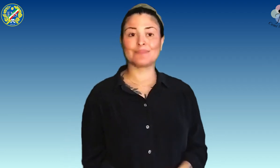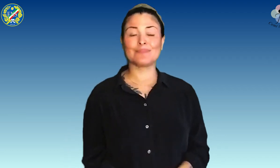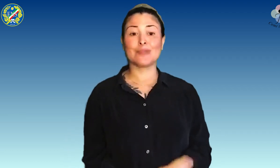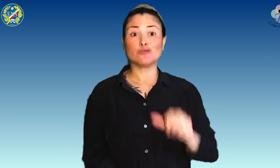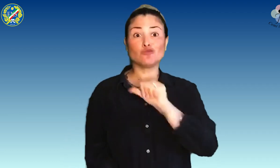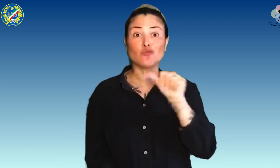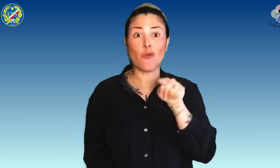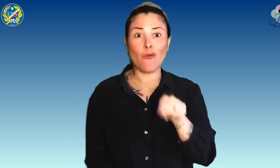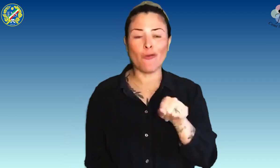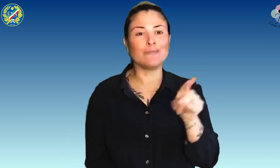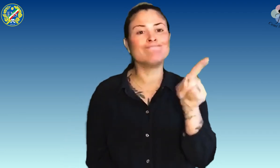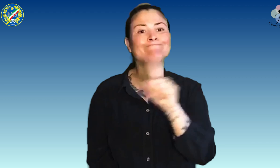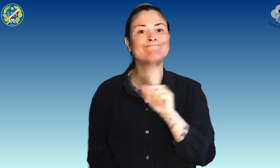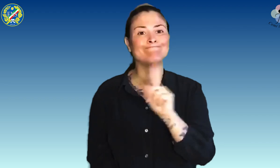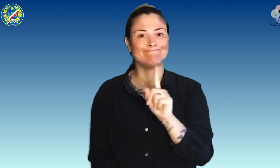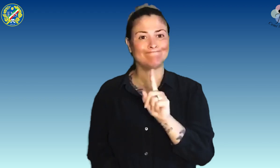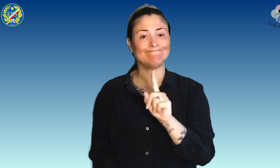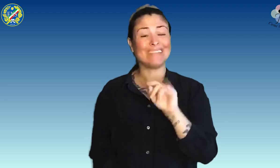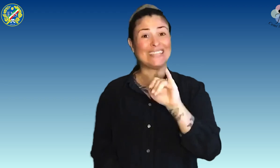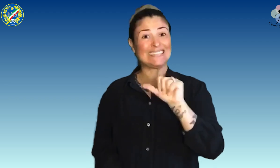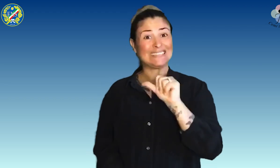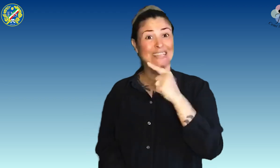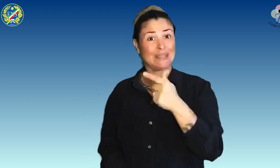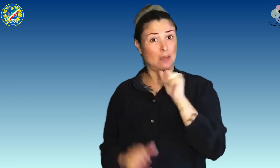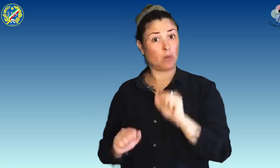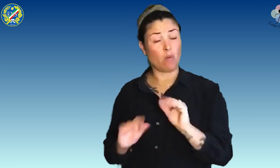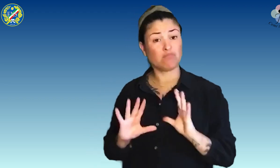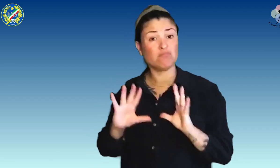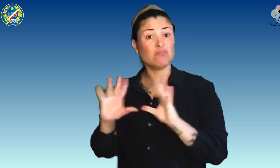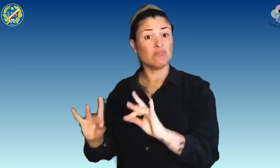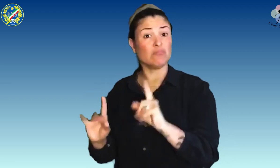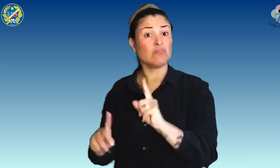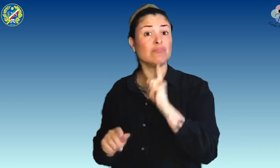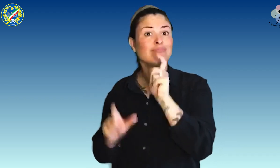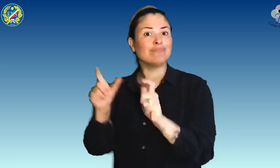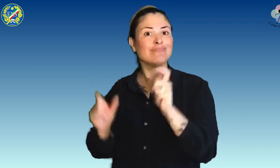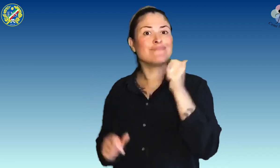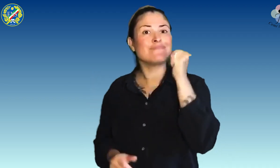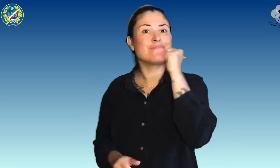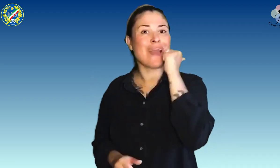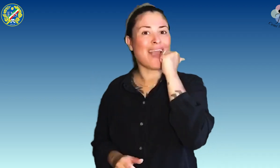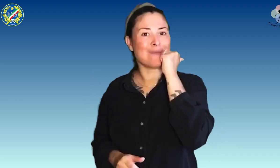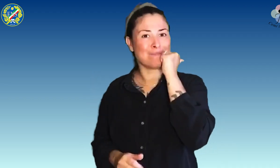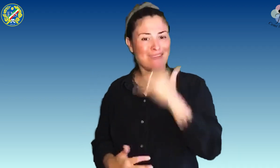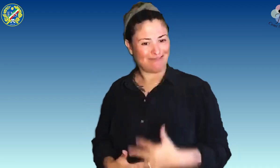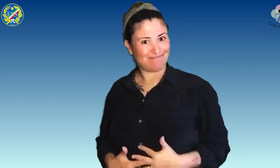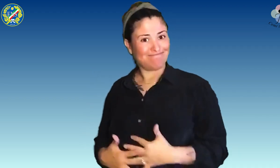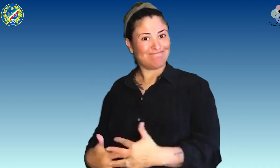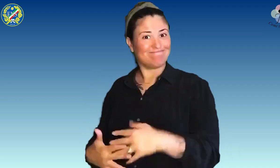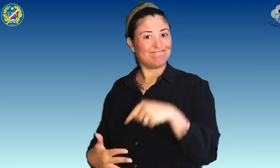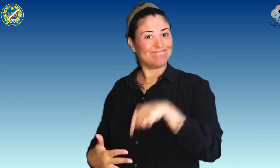Le IST si possono trasmettere anche attraverso il sangue